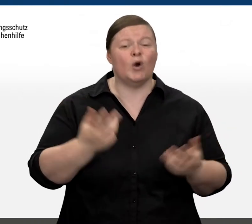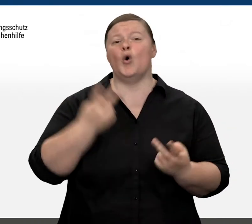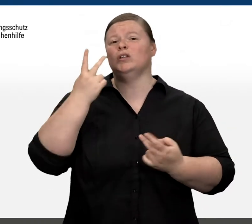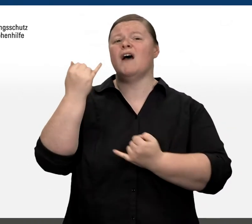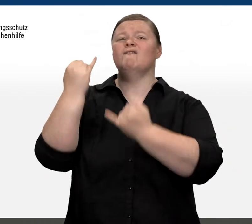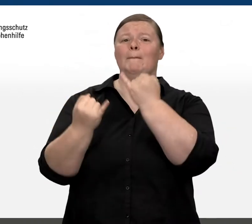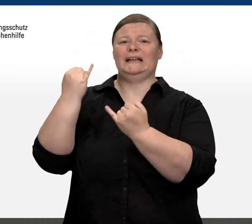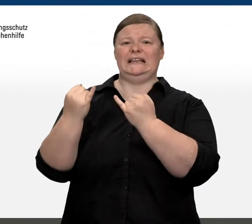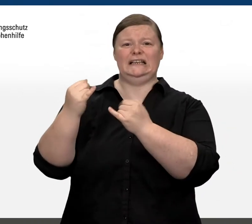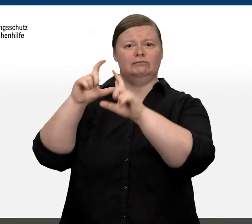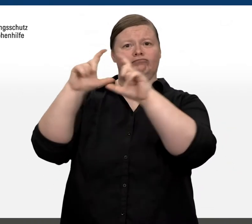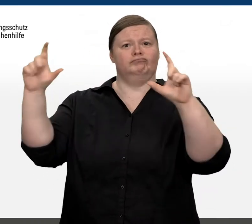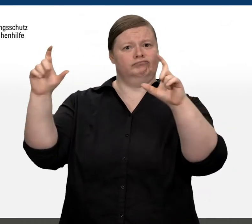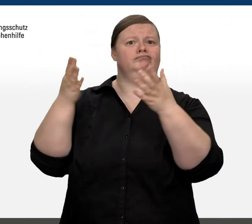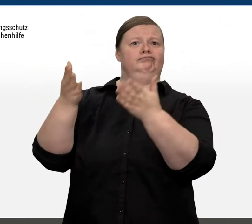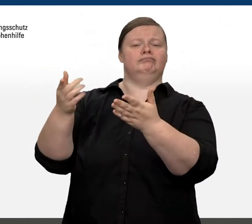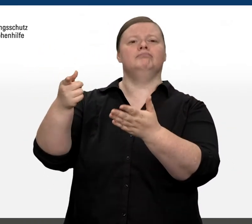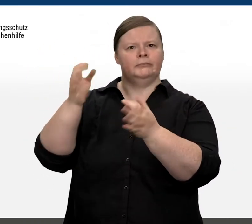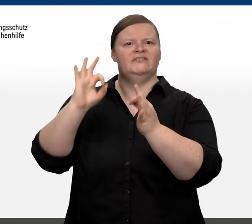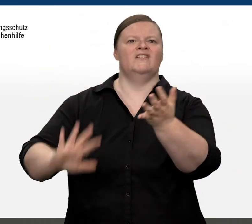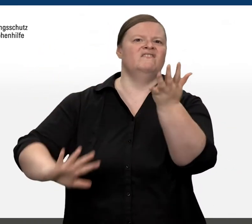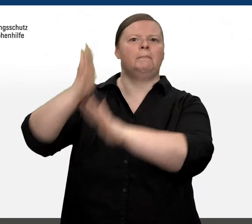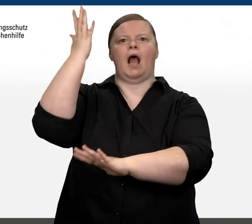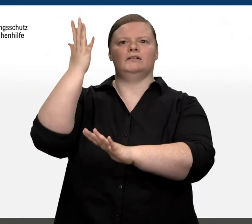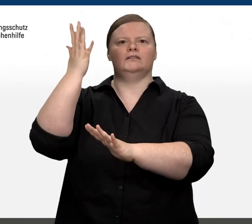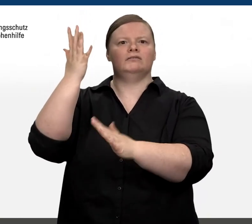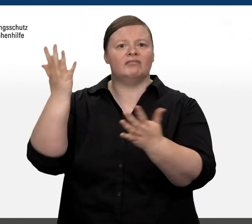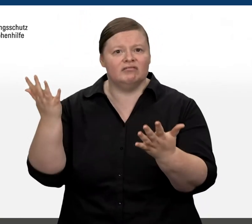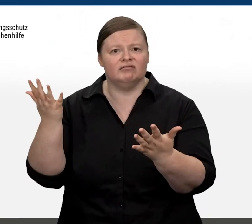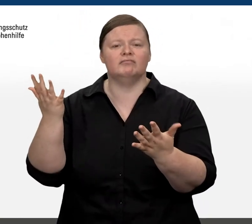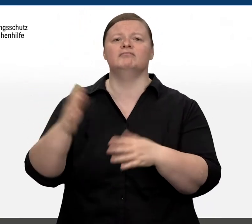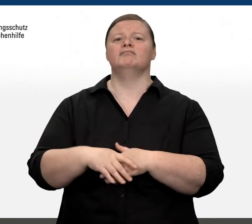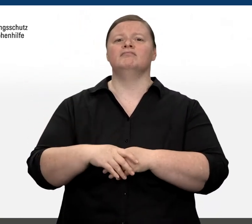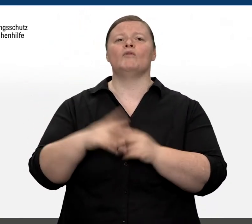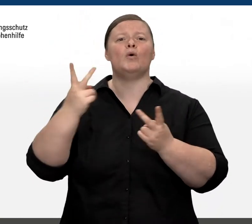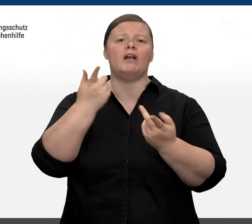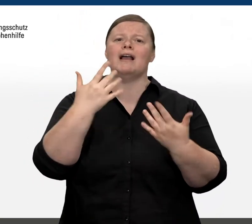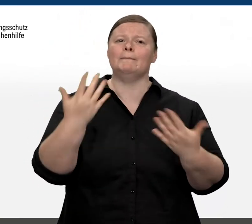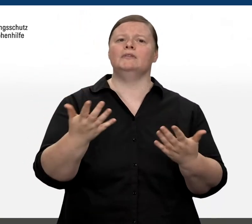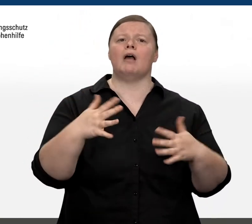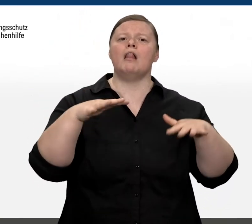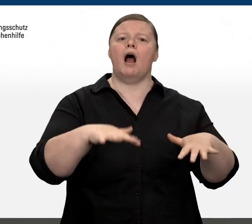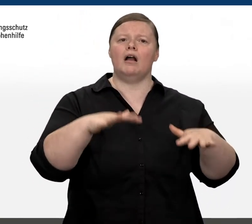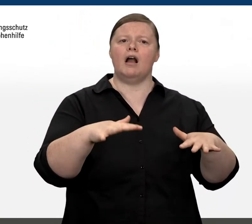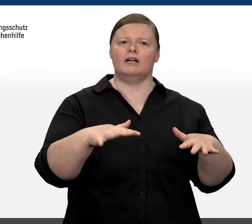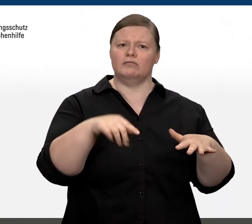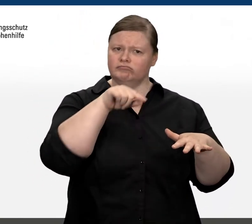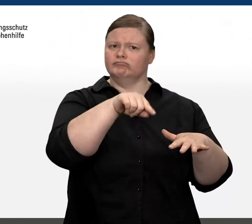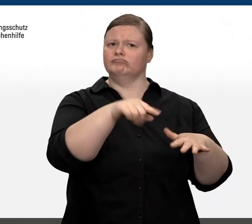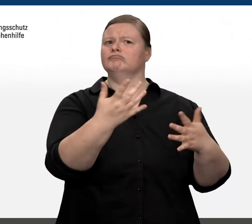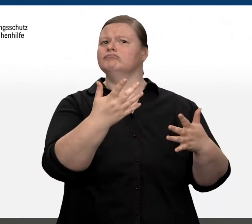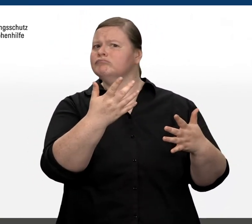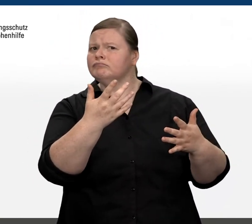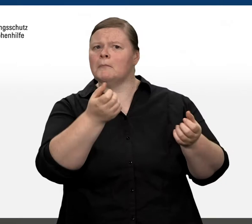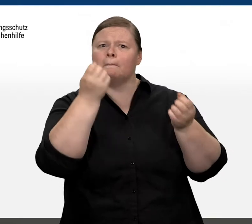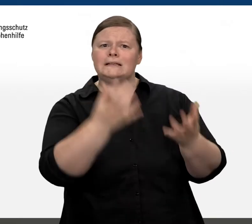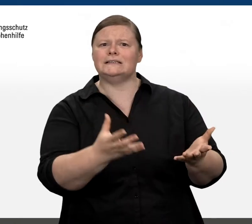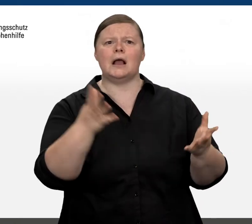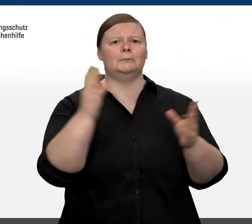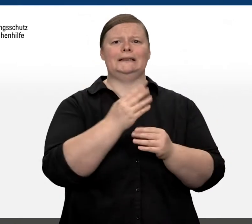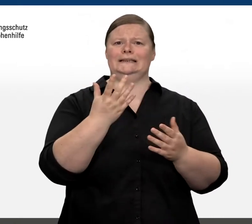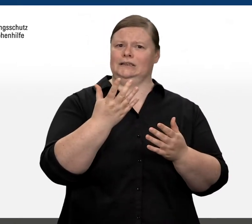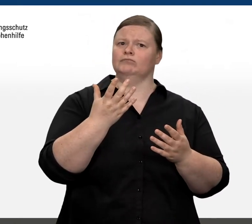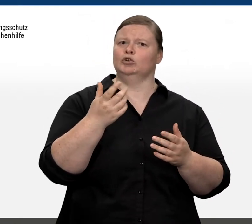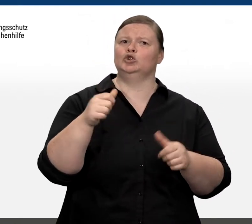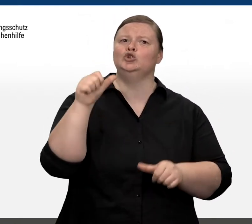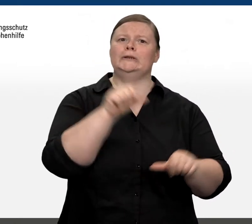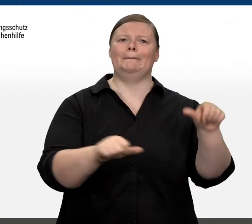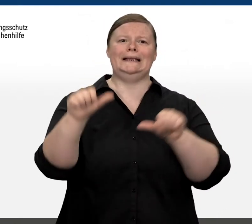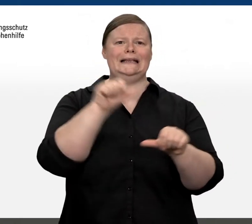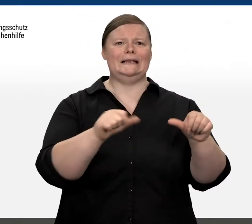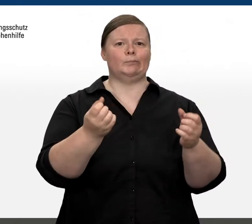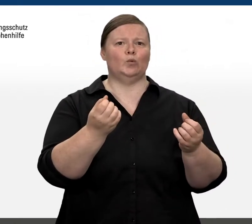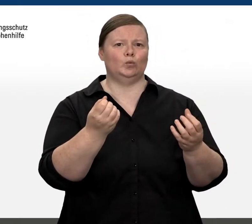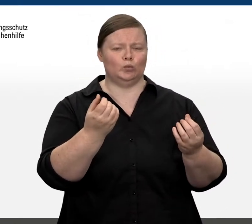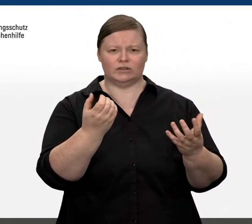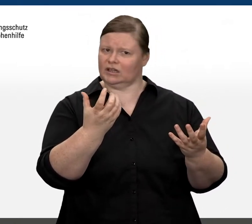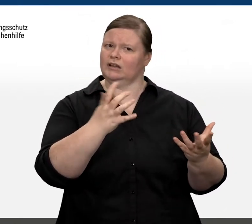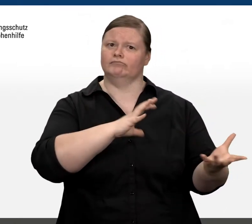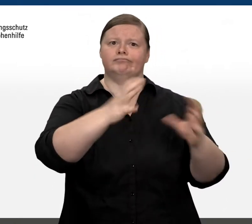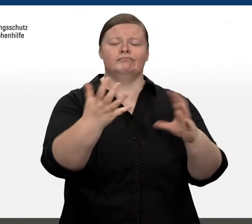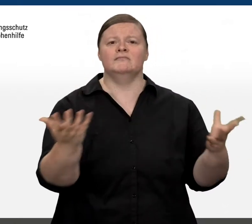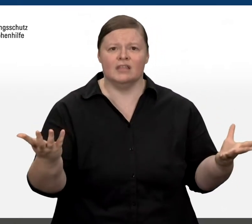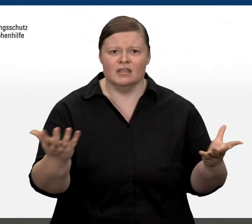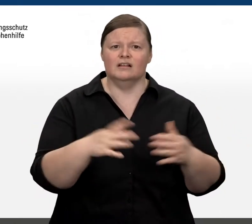einem Brand in einer Fabrik oder einem Lager mit chemischen Produkten.